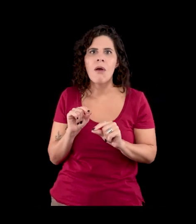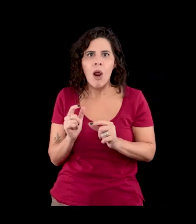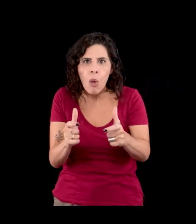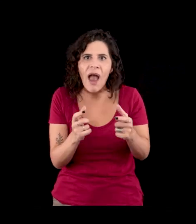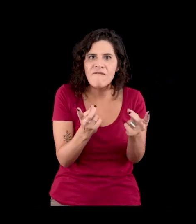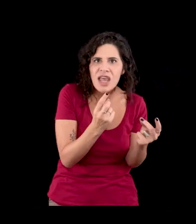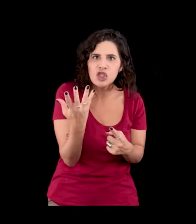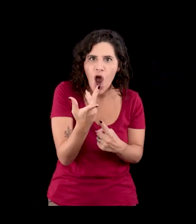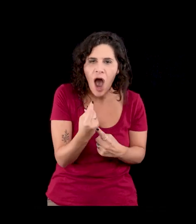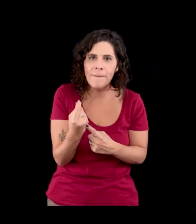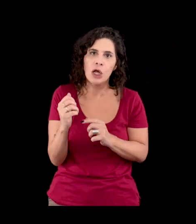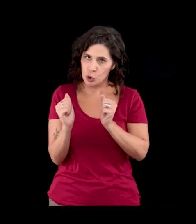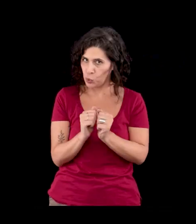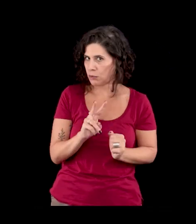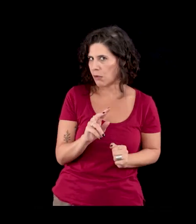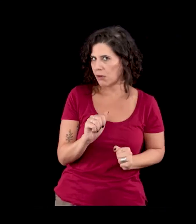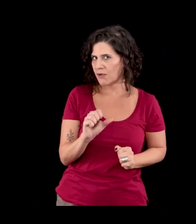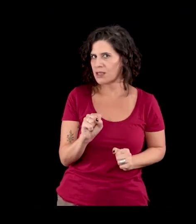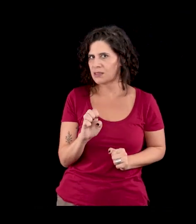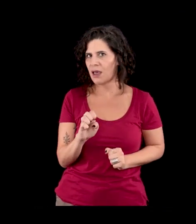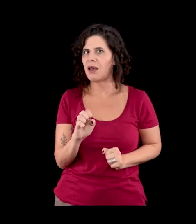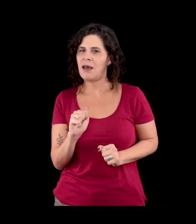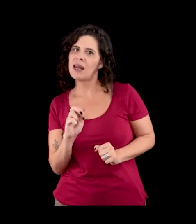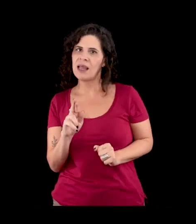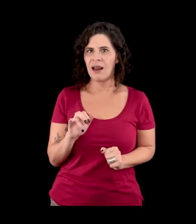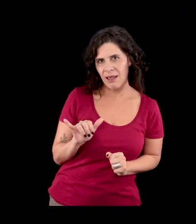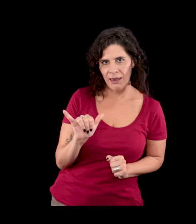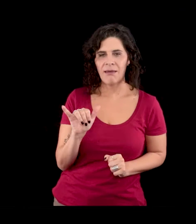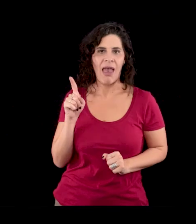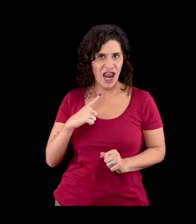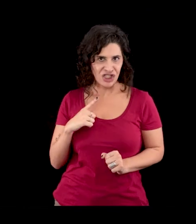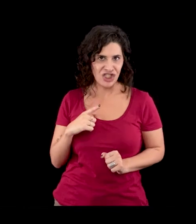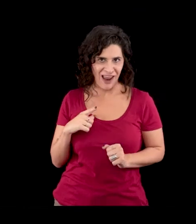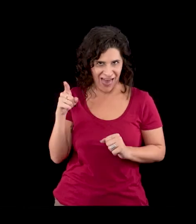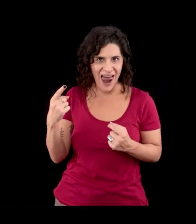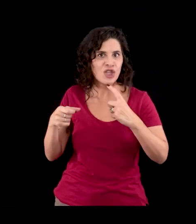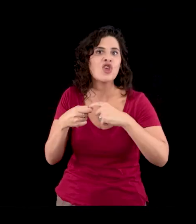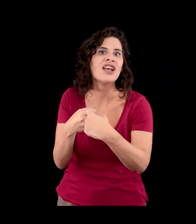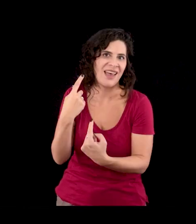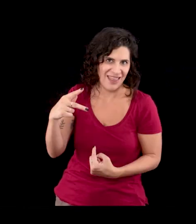que ela tinha associada com Vasarely, ela era sócia de Victor Vasarely.